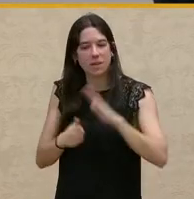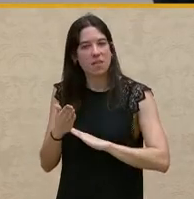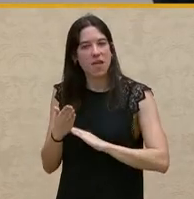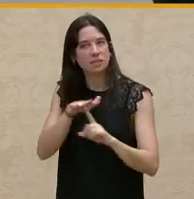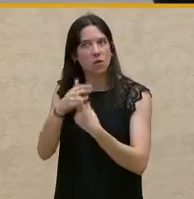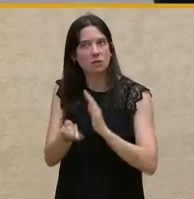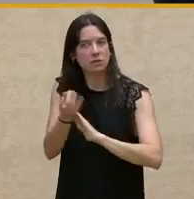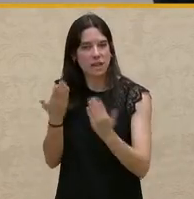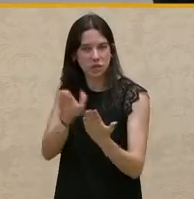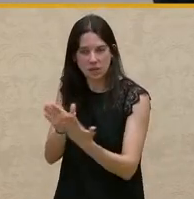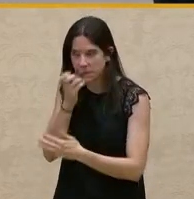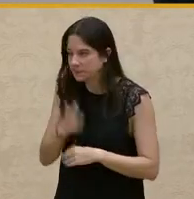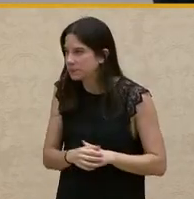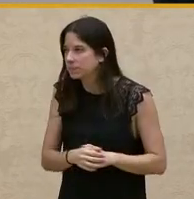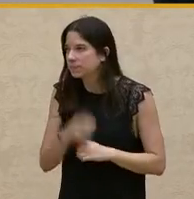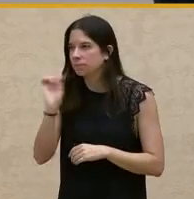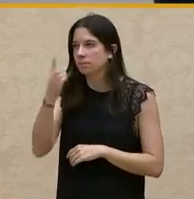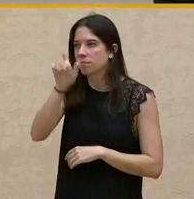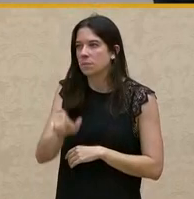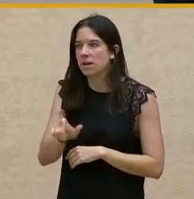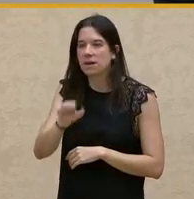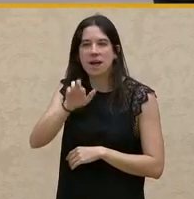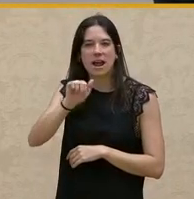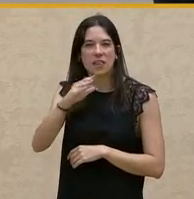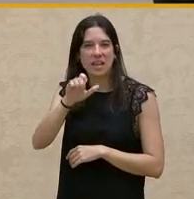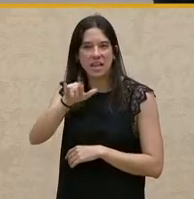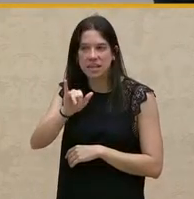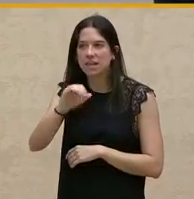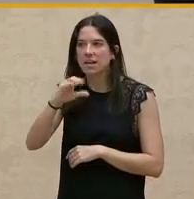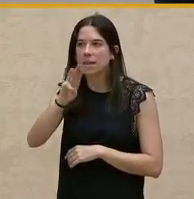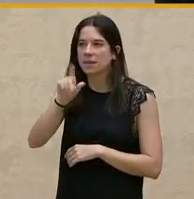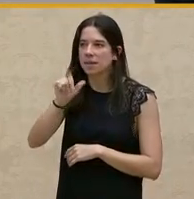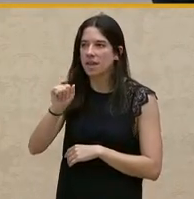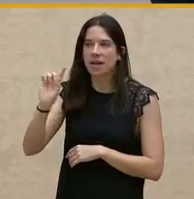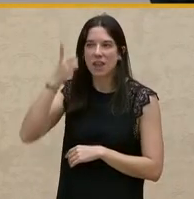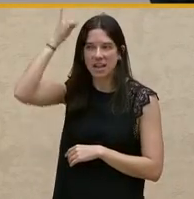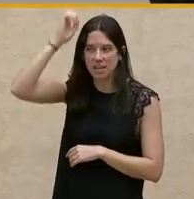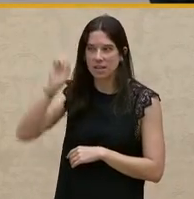La primera de estas personas se llama Araceli Capella, es una persona con sordoceguera a